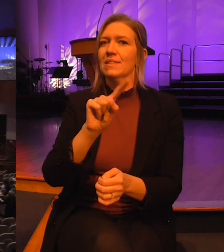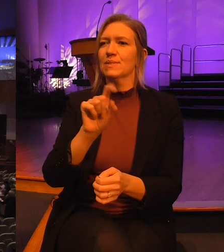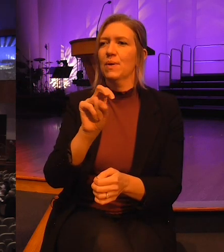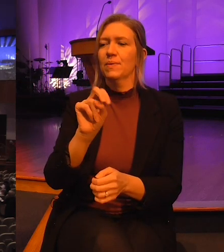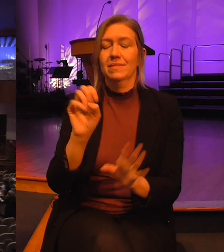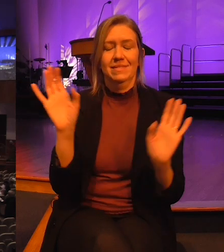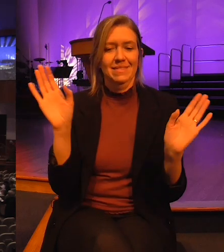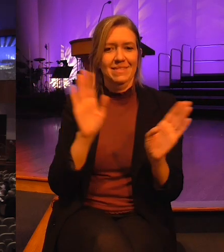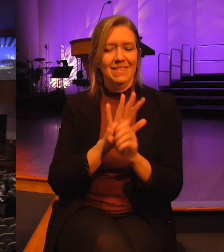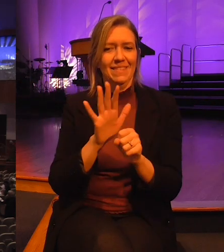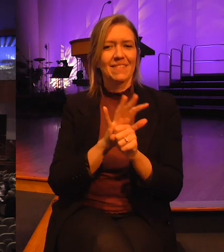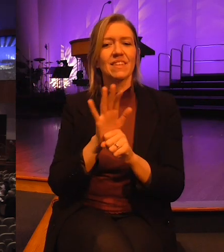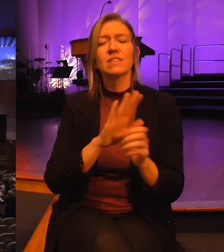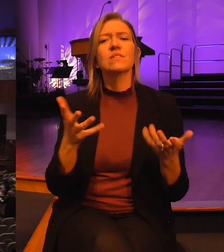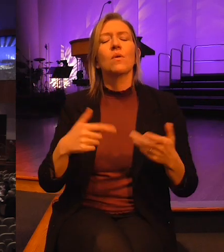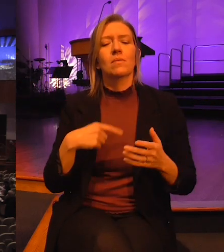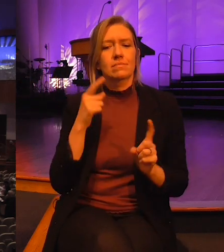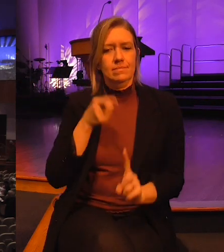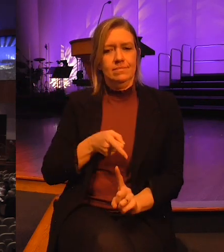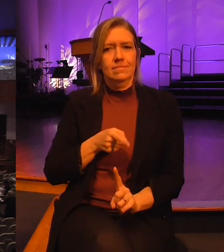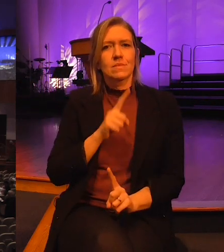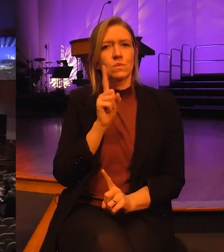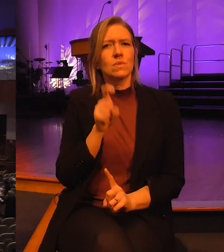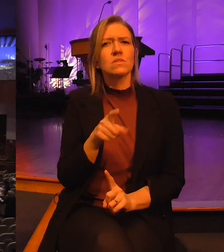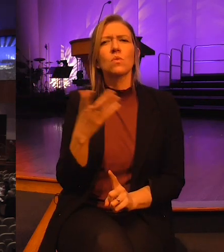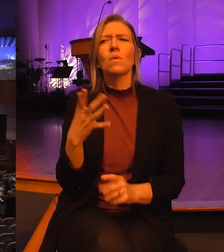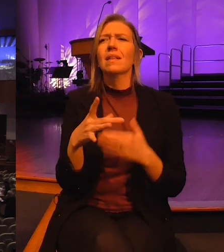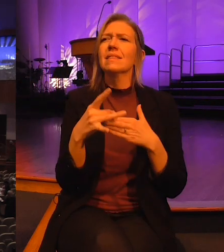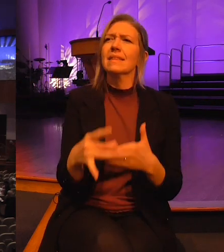sensación de fluidez? Sinergia y sincronicidad. Cualquiera podría simplemente gritarlo. Hola,